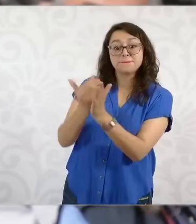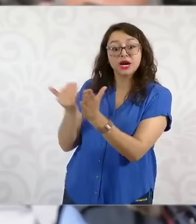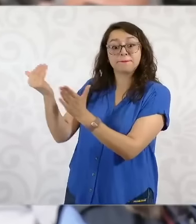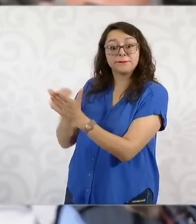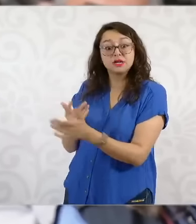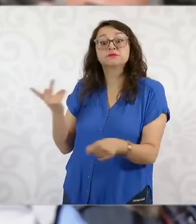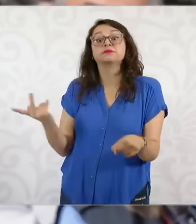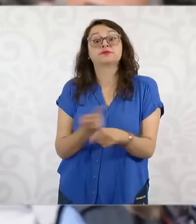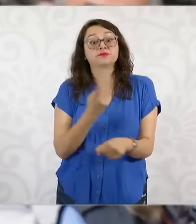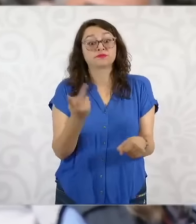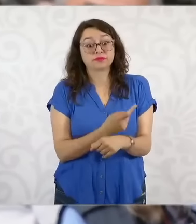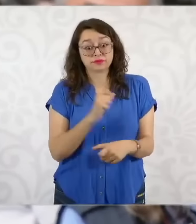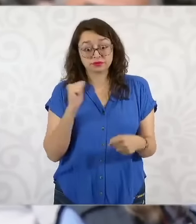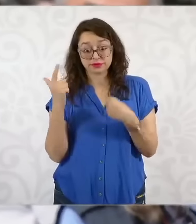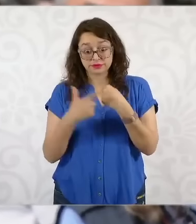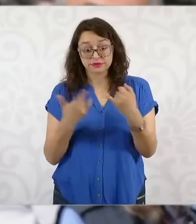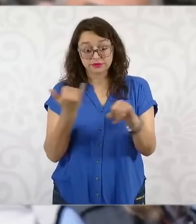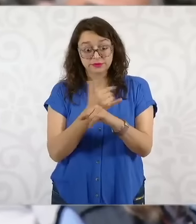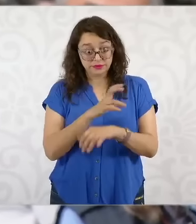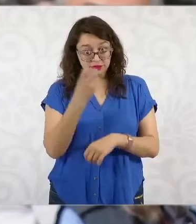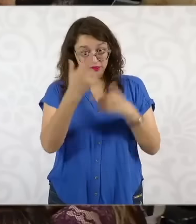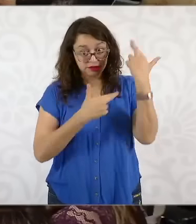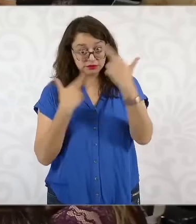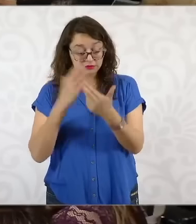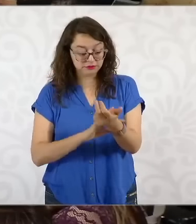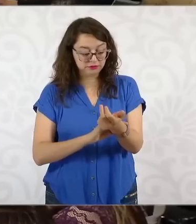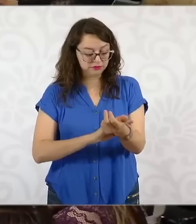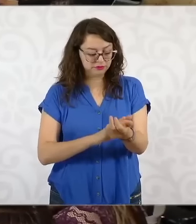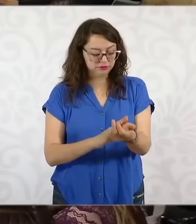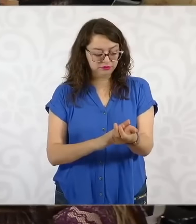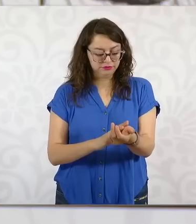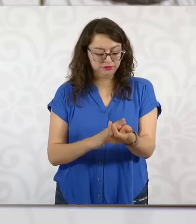le han informado al respecto y si se va a revisar este Sí, estamos haciendo una una valoración. me